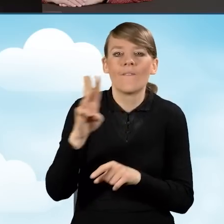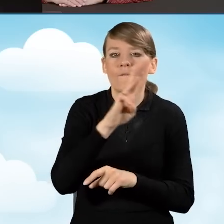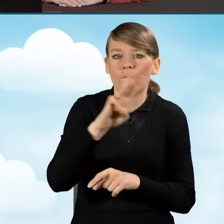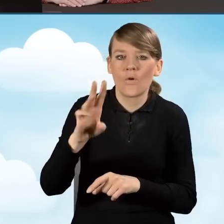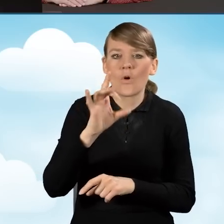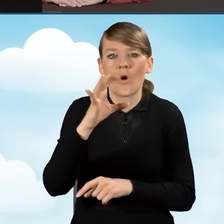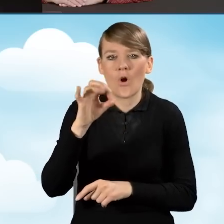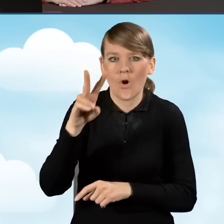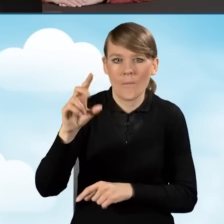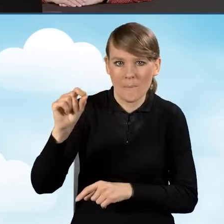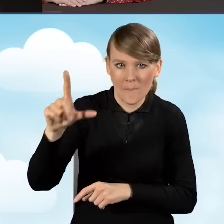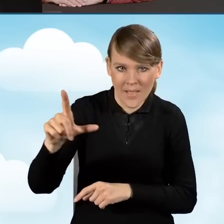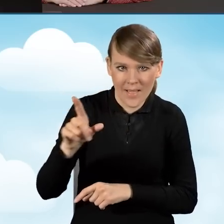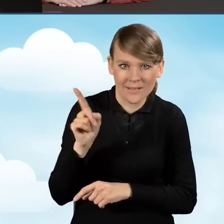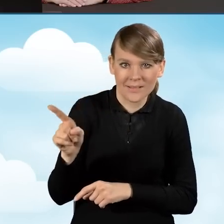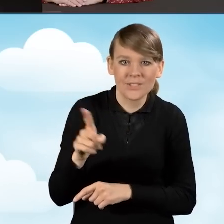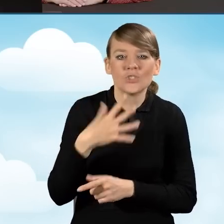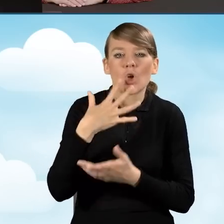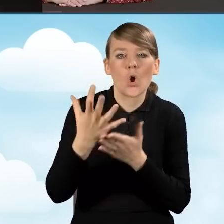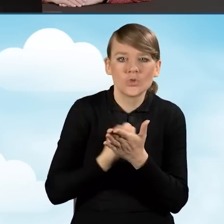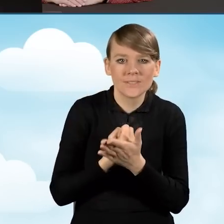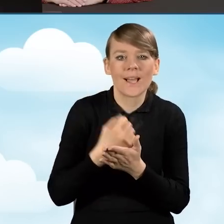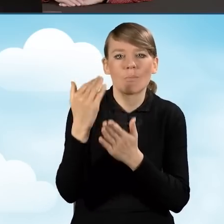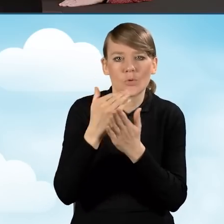czyli www.gov.pl/web/gov/skorzystaj- -z-programu-czyste-powietrze.